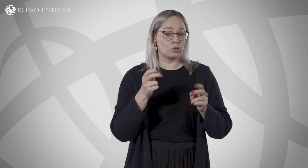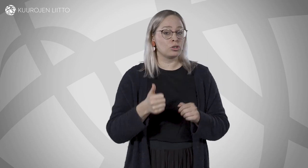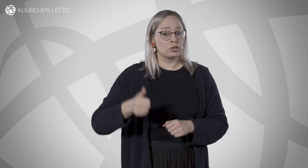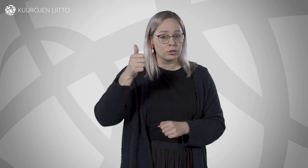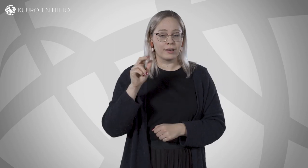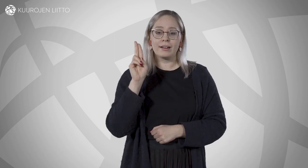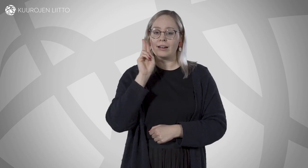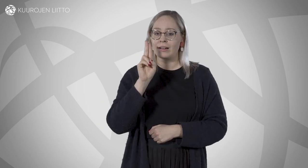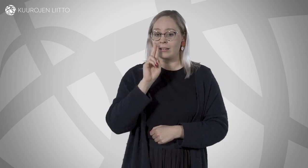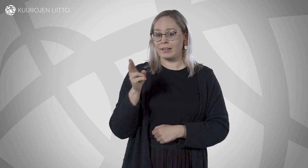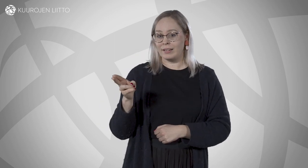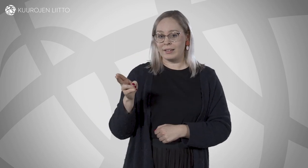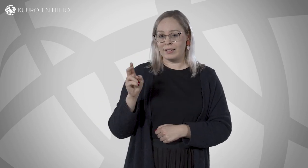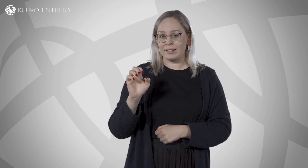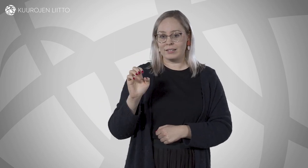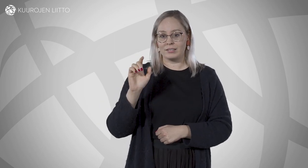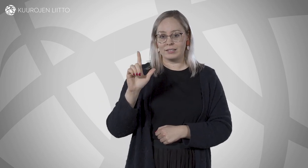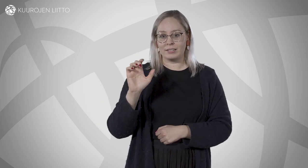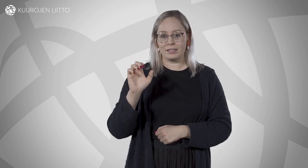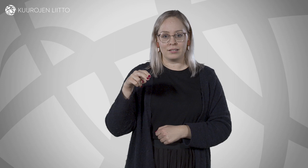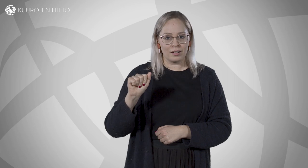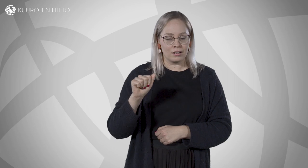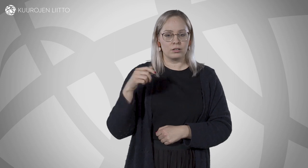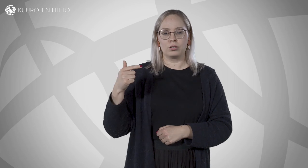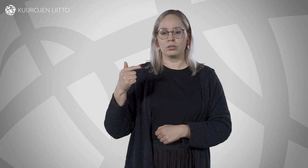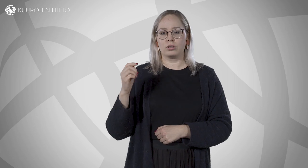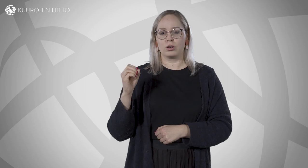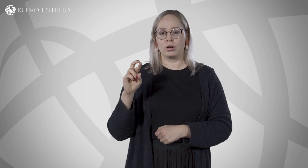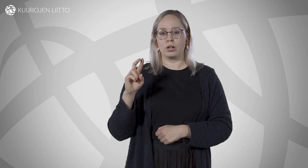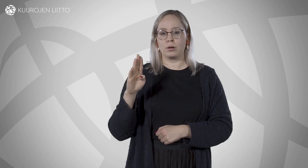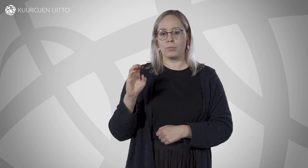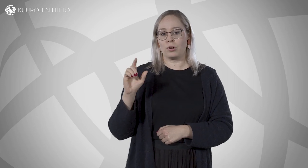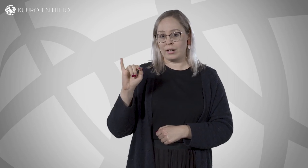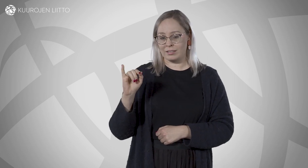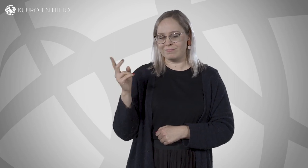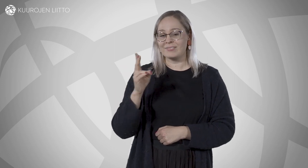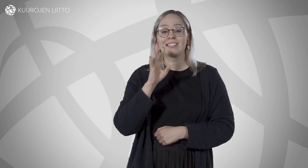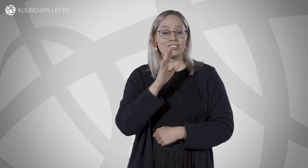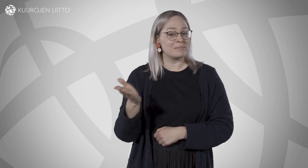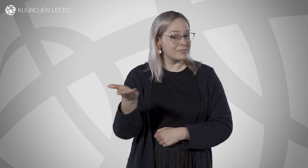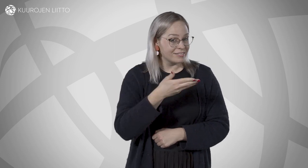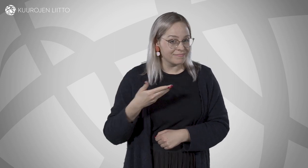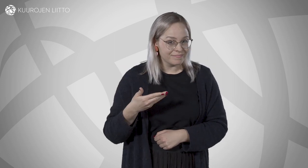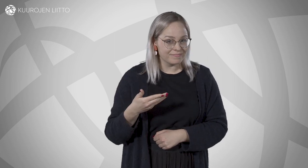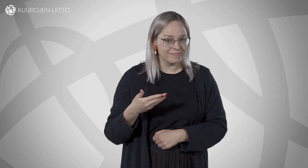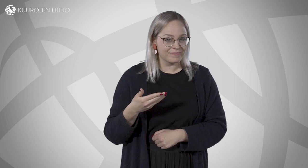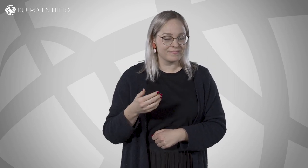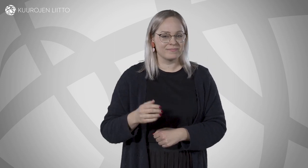sekä johtaja Helena Torboli vastaavat näihin kysymyksiin.